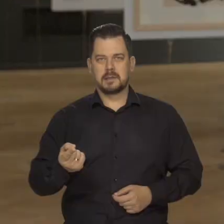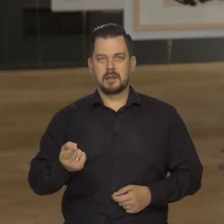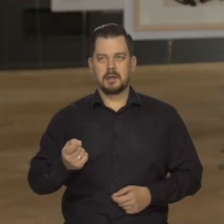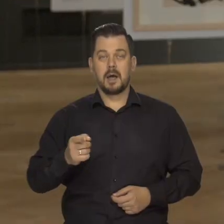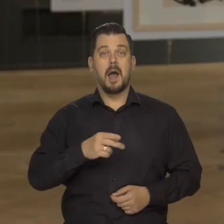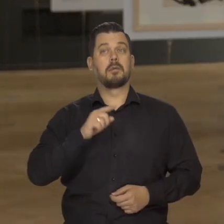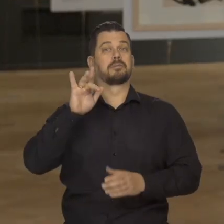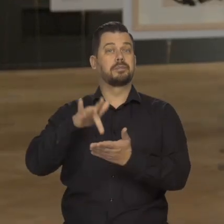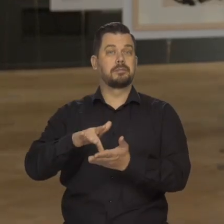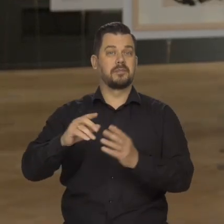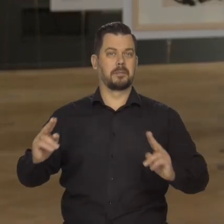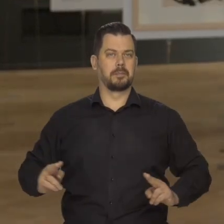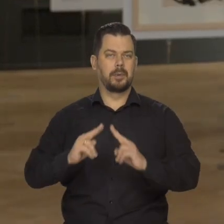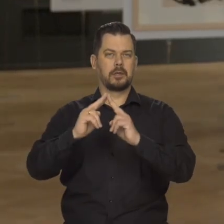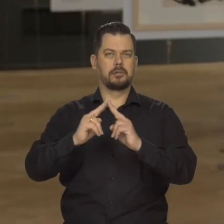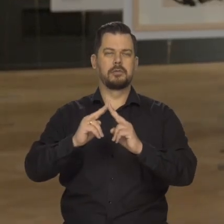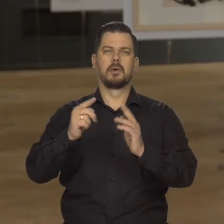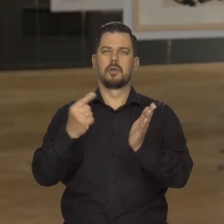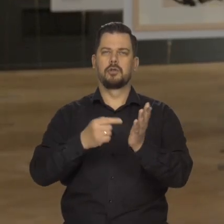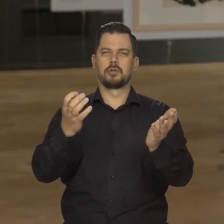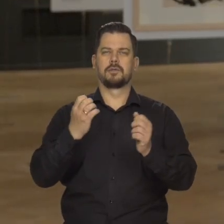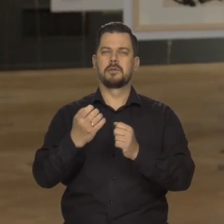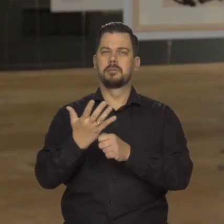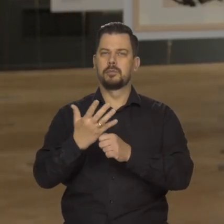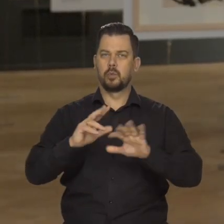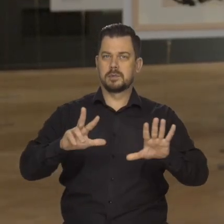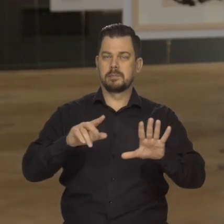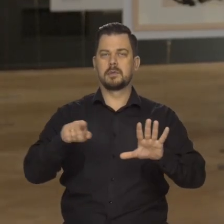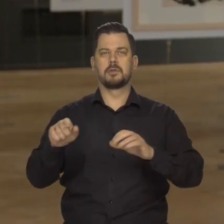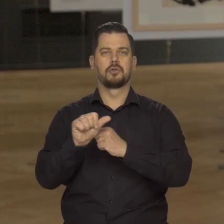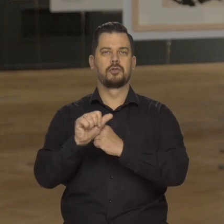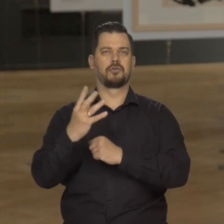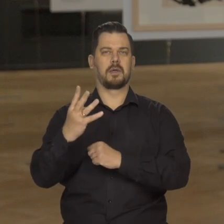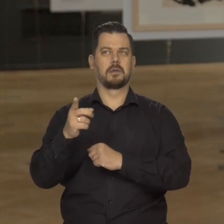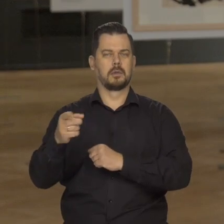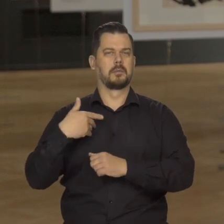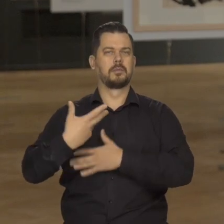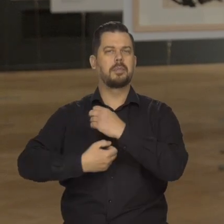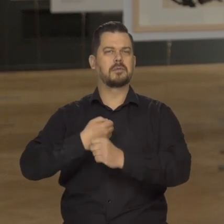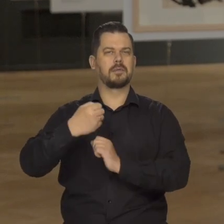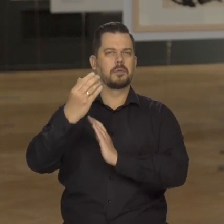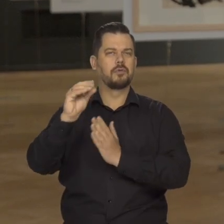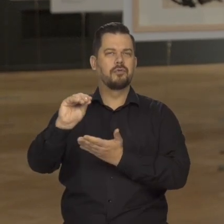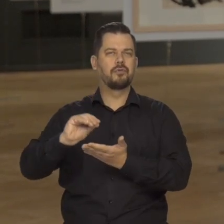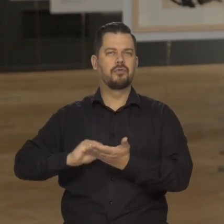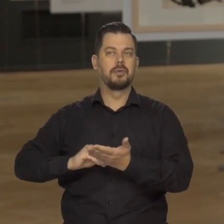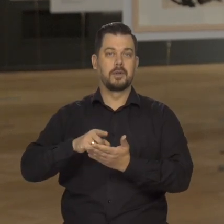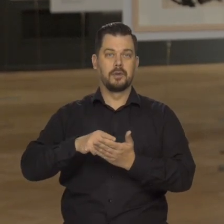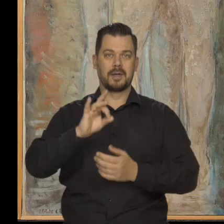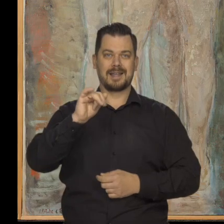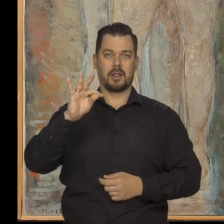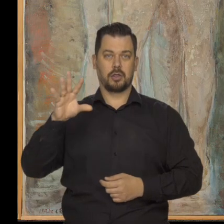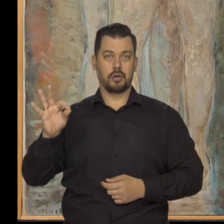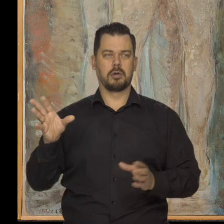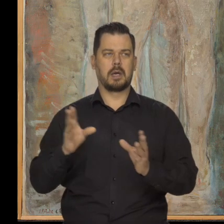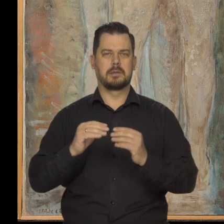a zaraz po przyjeździe do Paryża, pomiędzy 1958 a 1964 rokiem, zaczyna pracować nad swoim wielkim dziełem pt. „Getto z aniołem”.